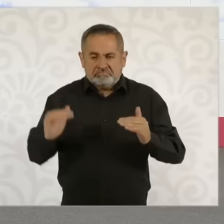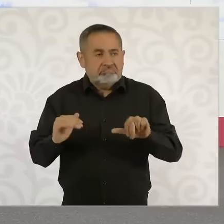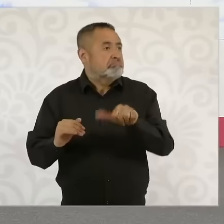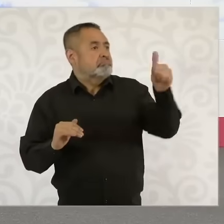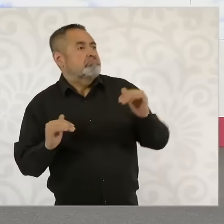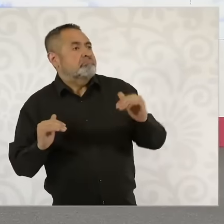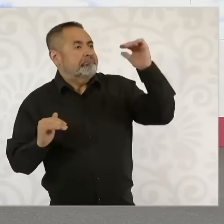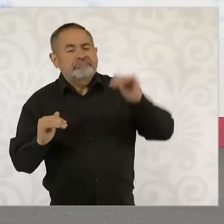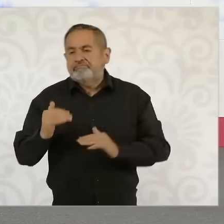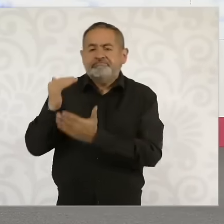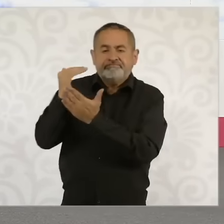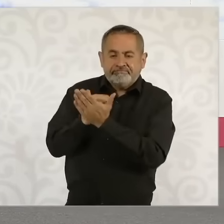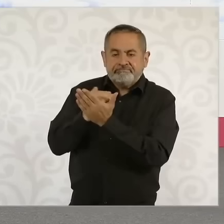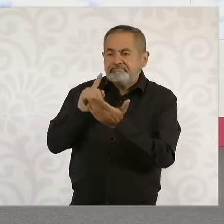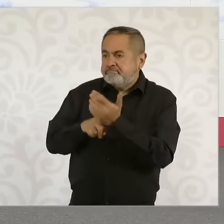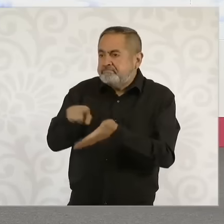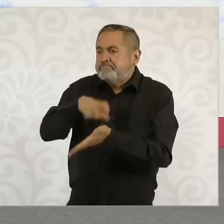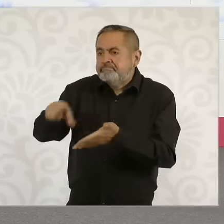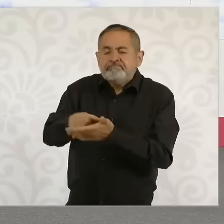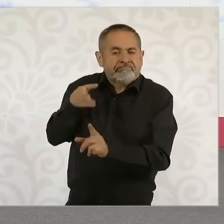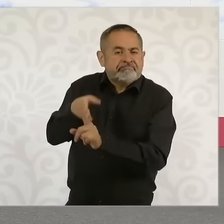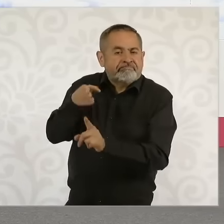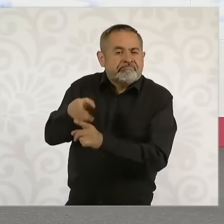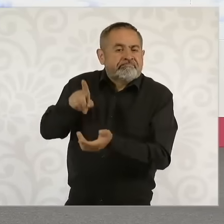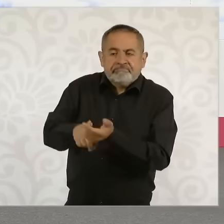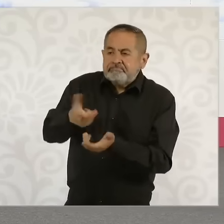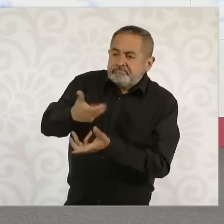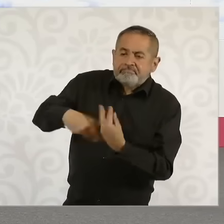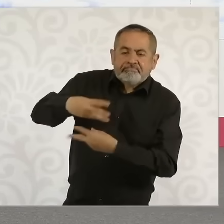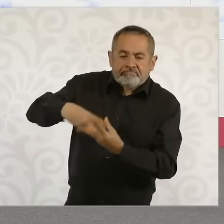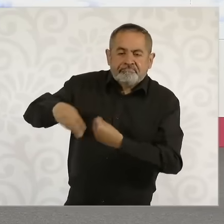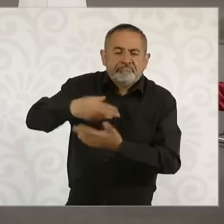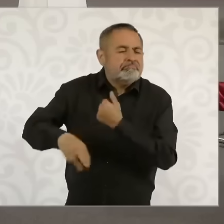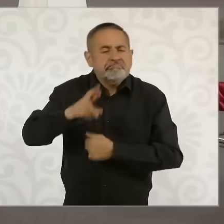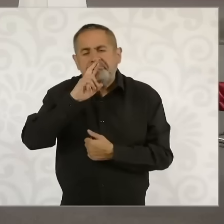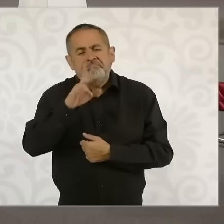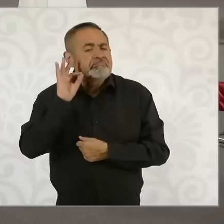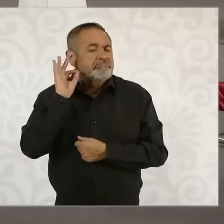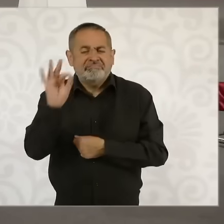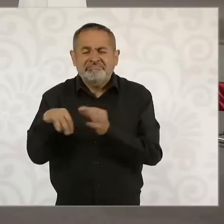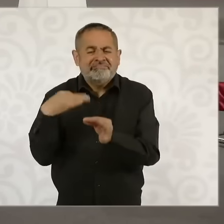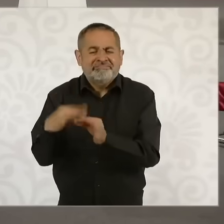permite tener una trazabilidad también buscando esa rentabilidad entre eficiencia y rentabilidad.